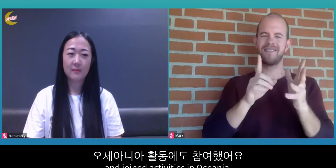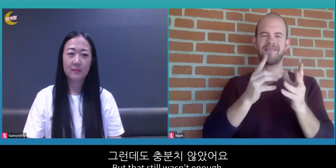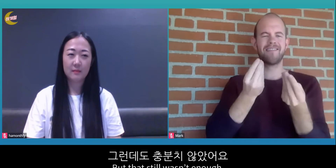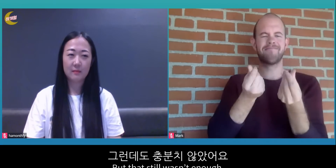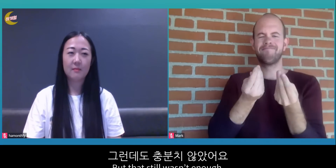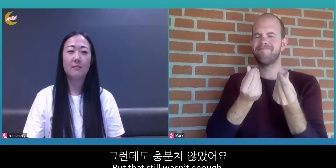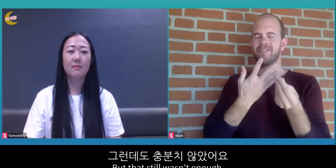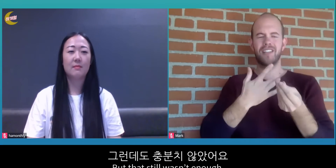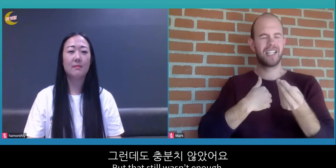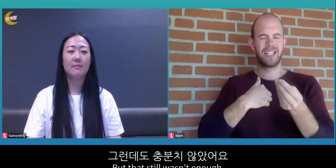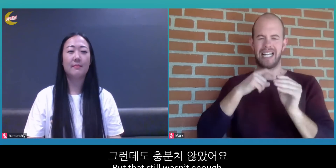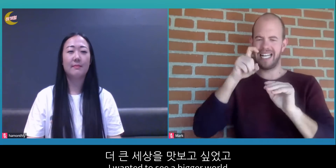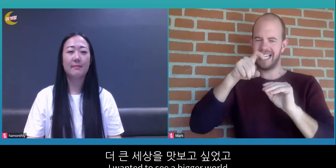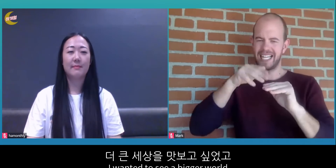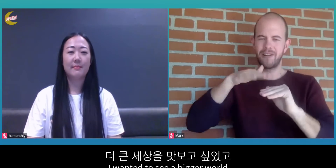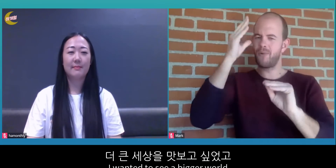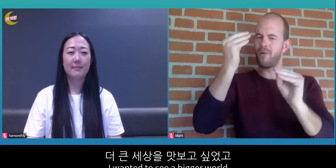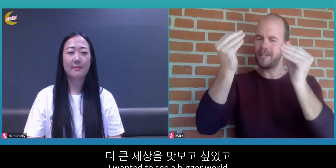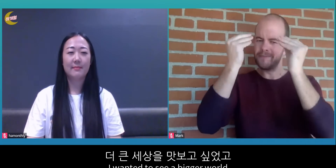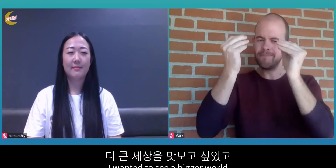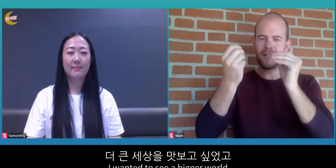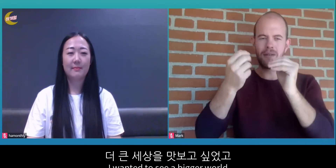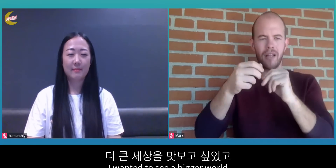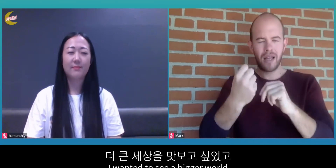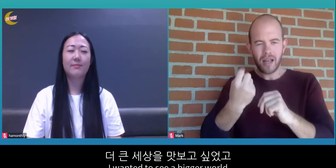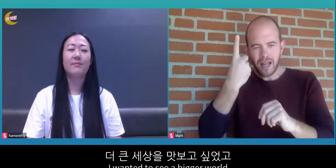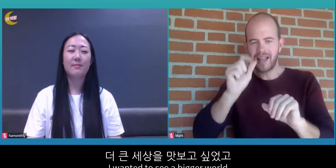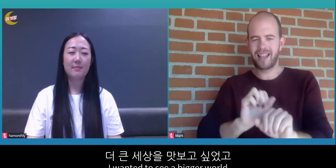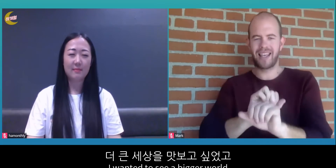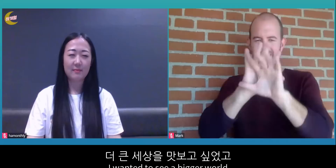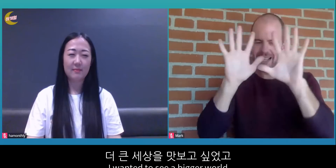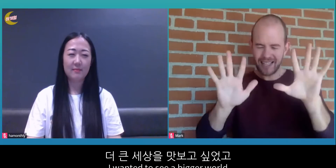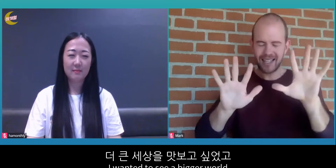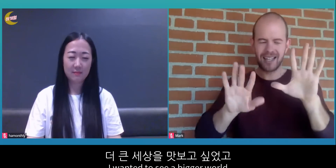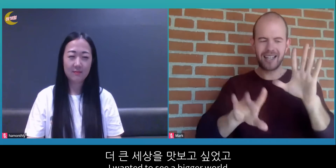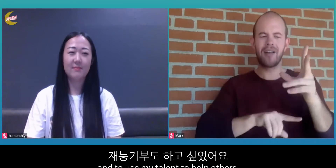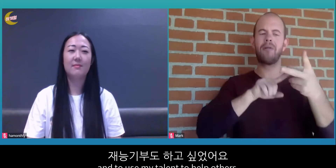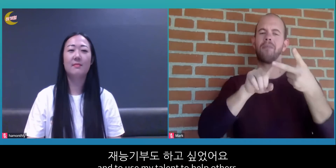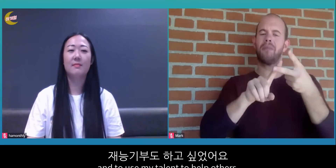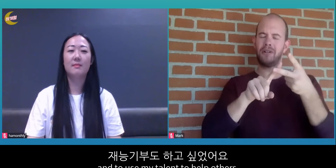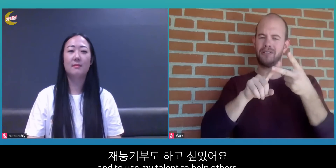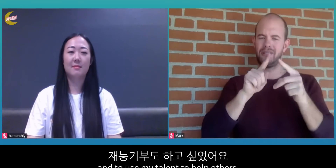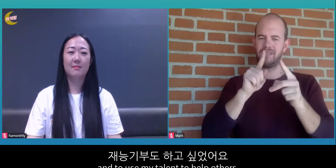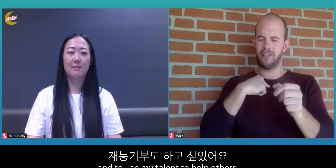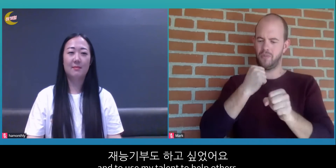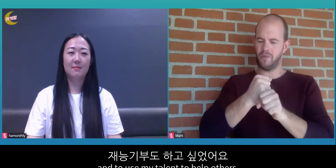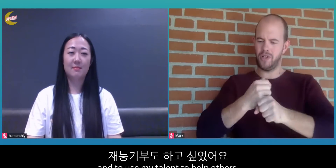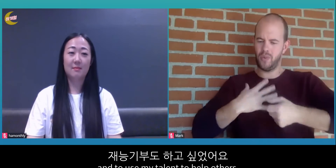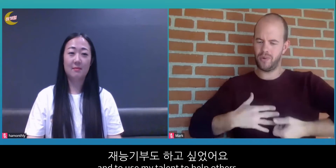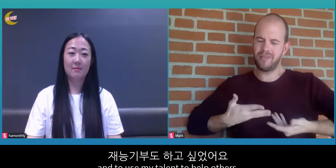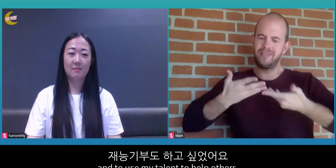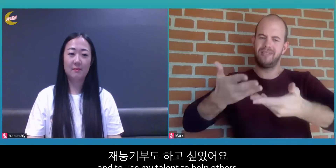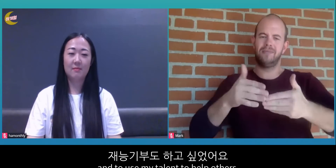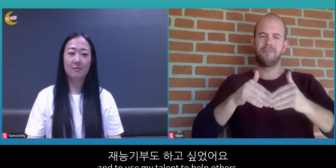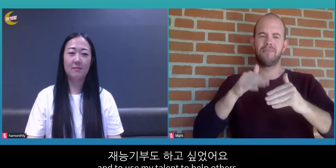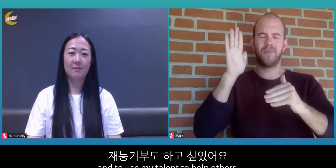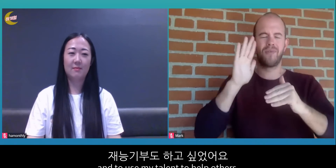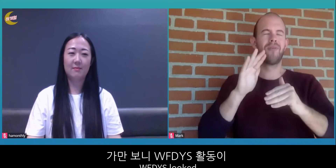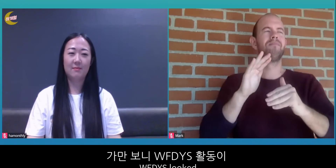しかし、それでも十分ではありませんでした。 より大きな世界を見て、自分の才能を使って他の人を助けたいと思っていました。